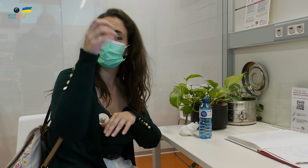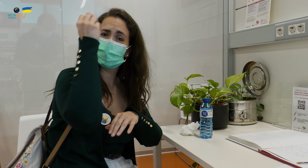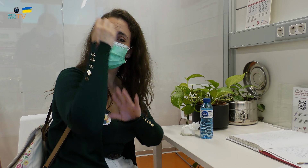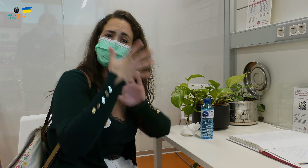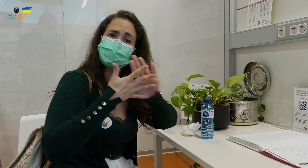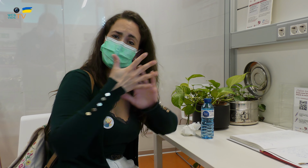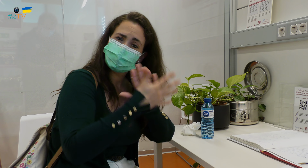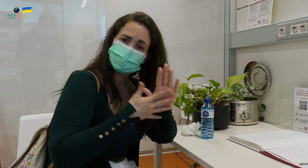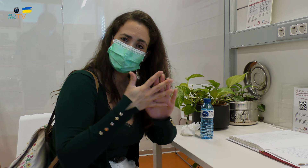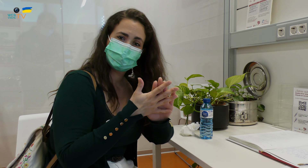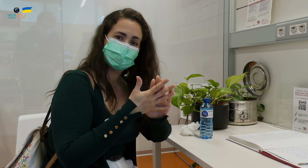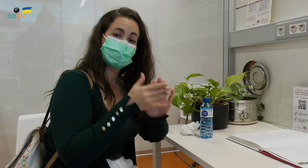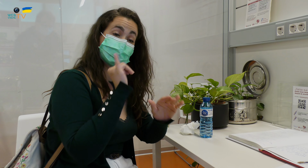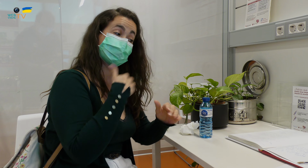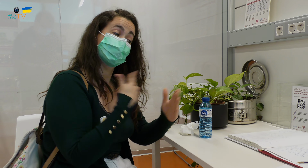i perquè han après llengua de signes.